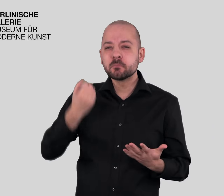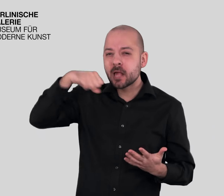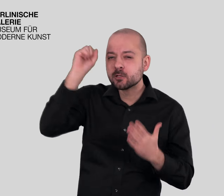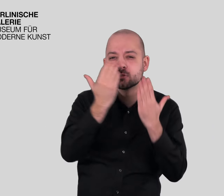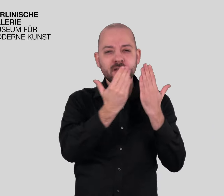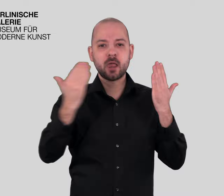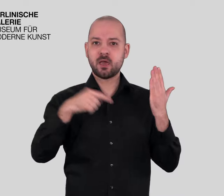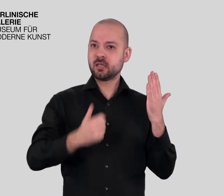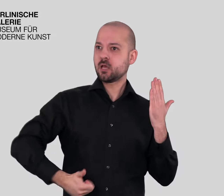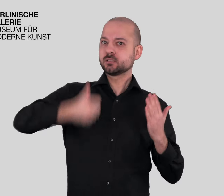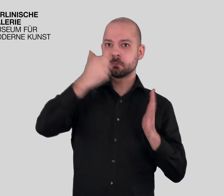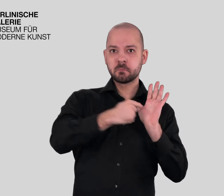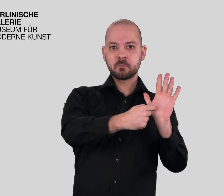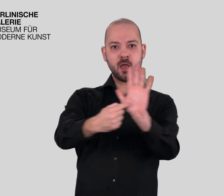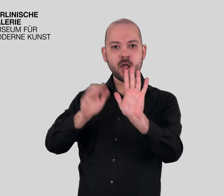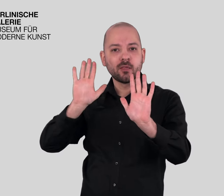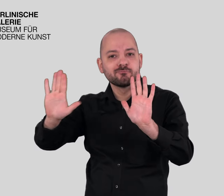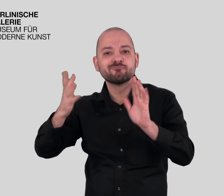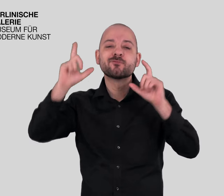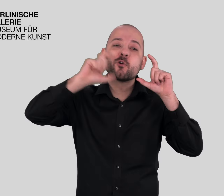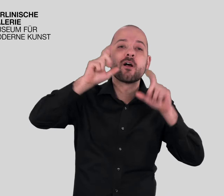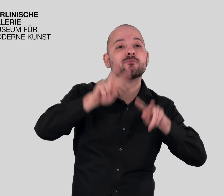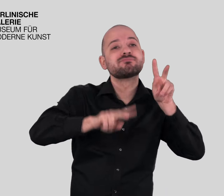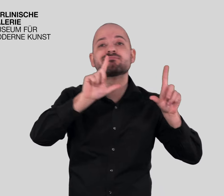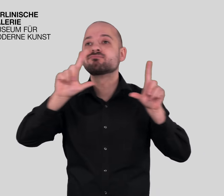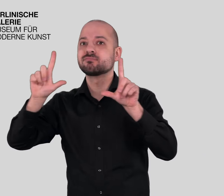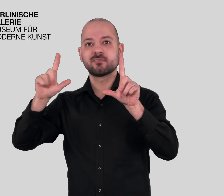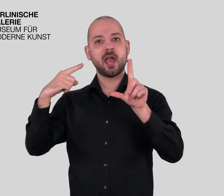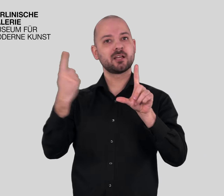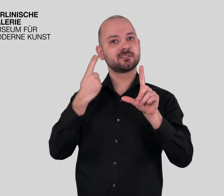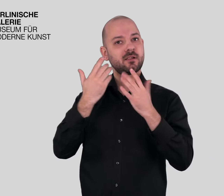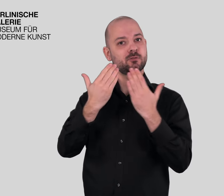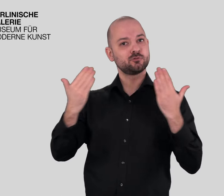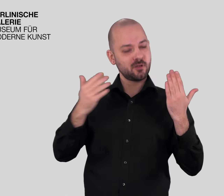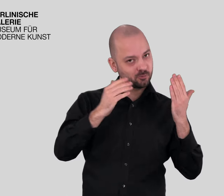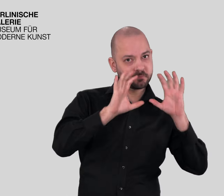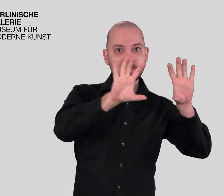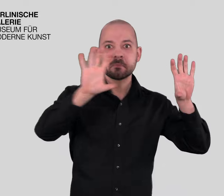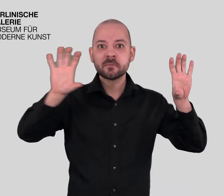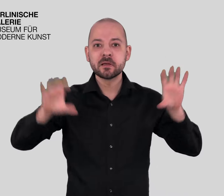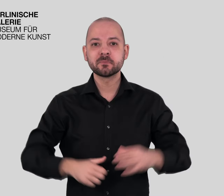und die Berlinische Galerie zeigt zum ersten Mal eine große Einzelausstellung ihrer Fotografien.